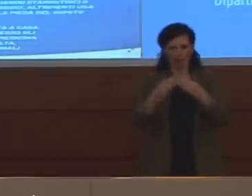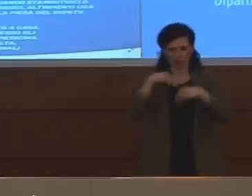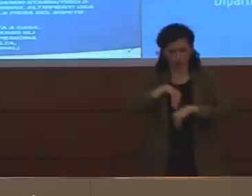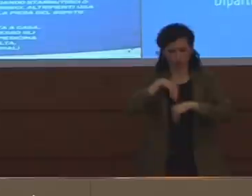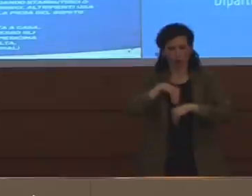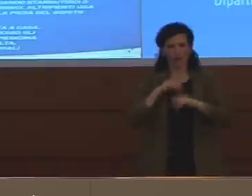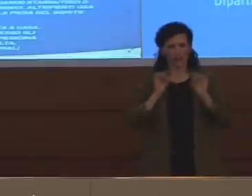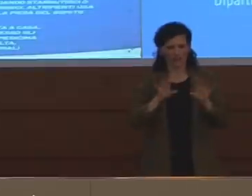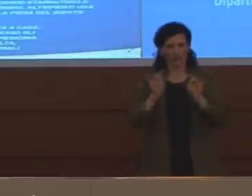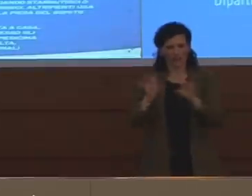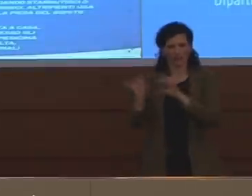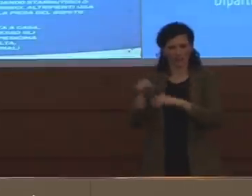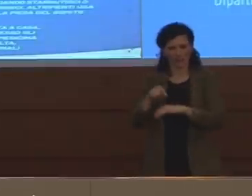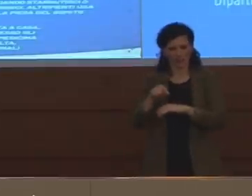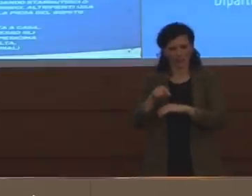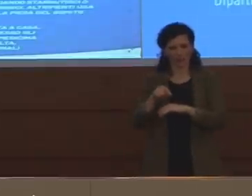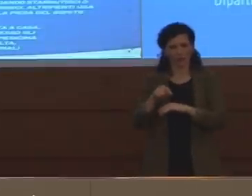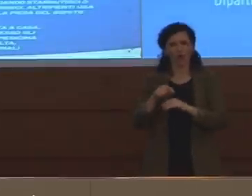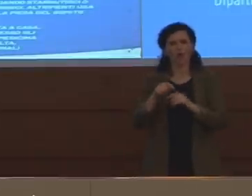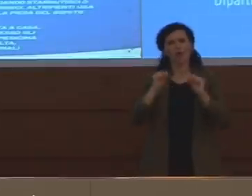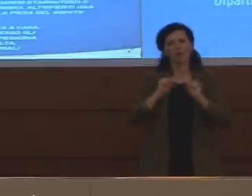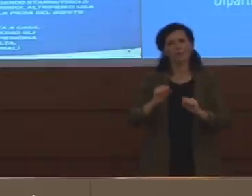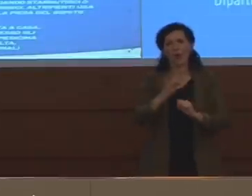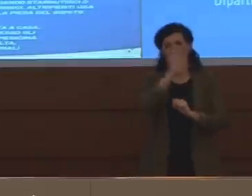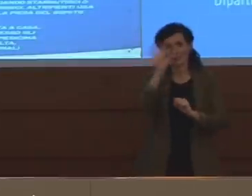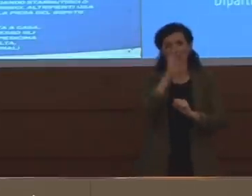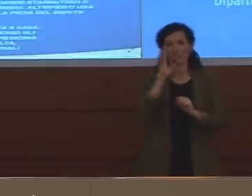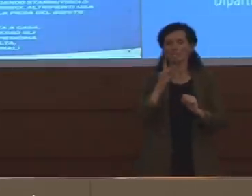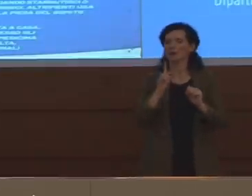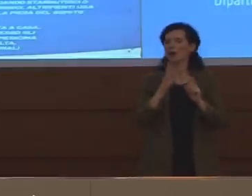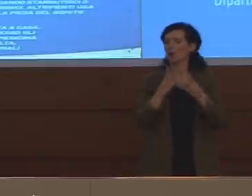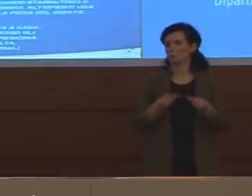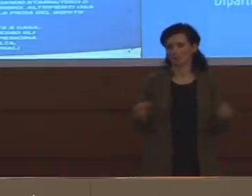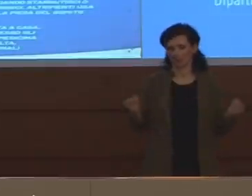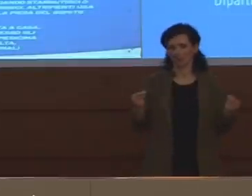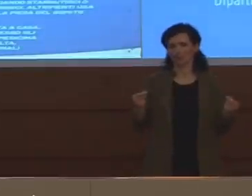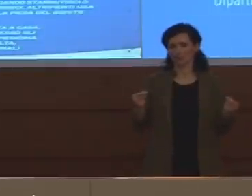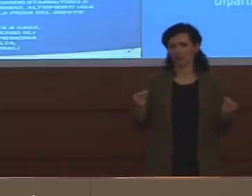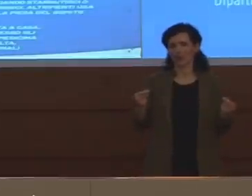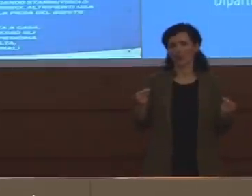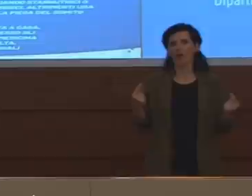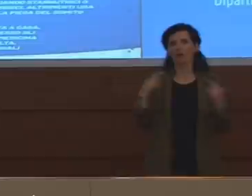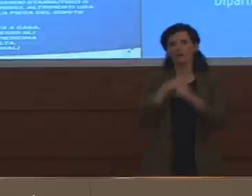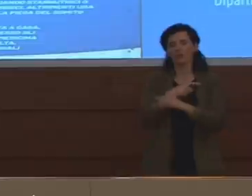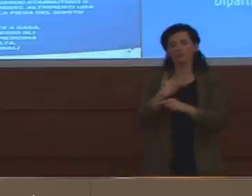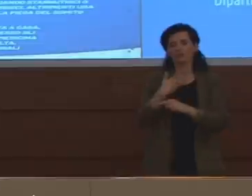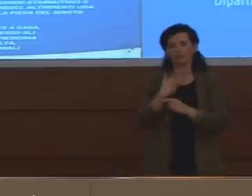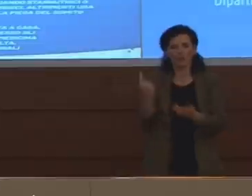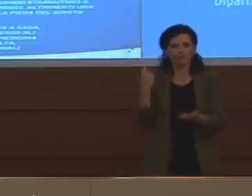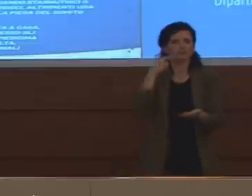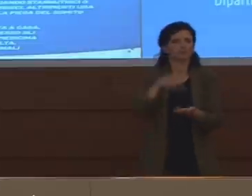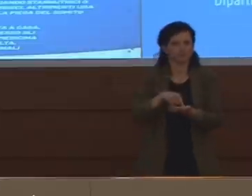apparentemente spento ma che poi sostanzialmente ha avuto una riaccensione.